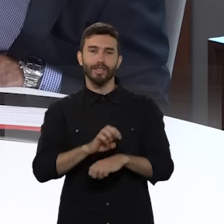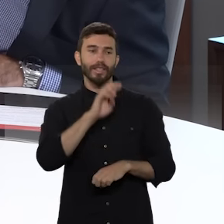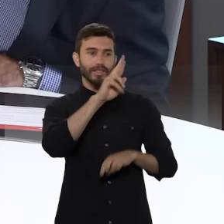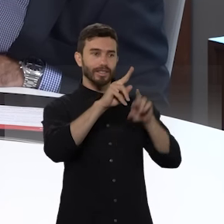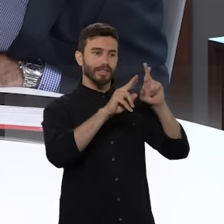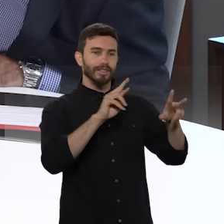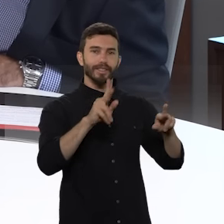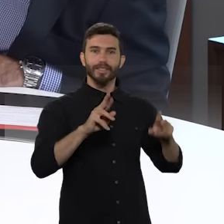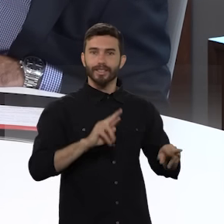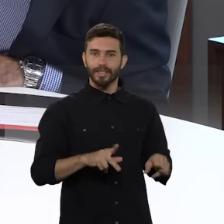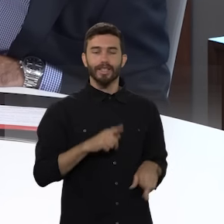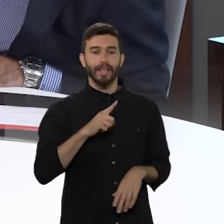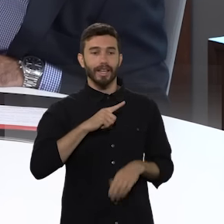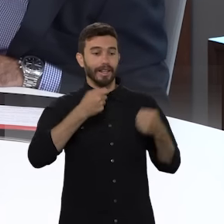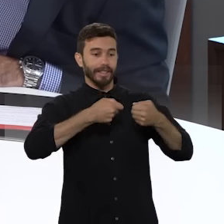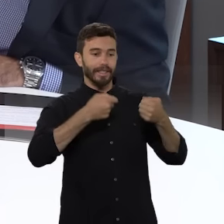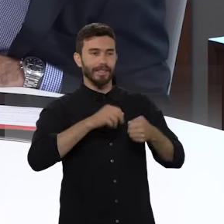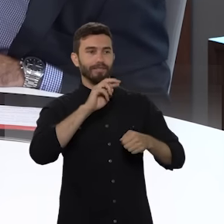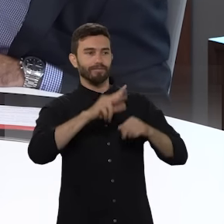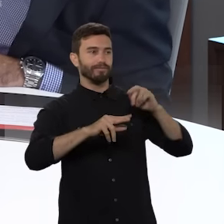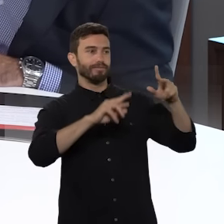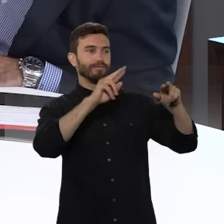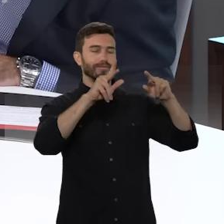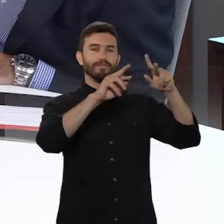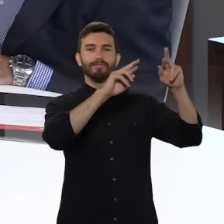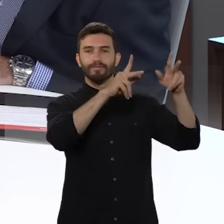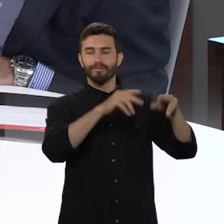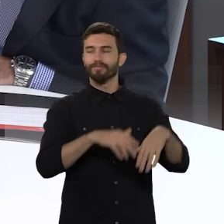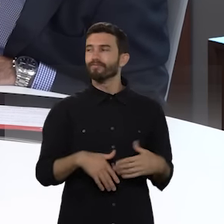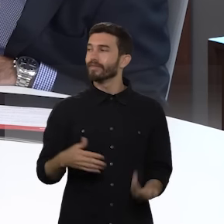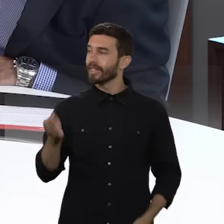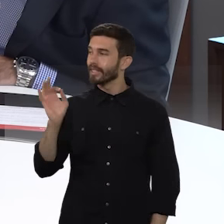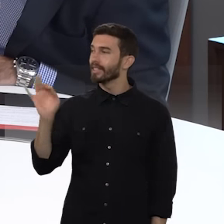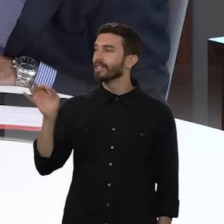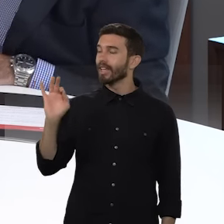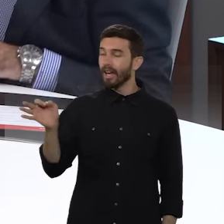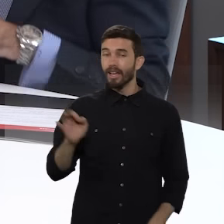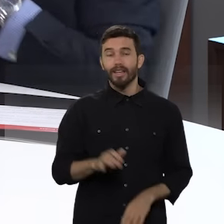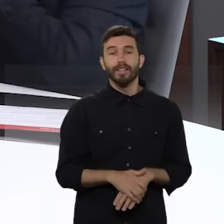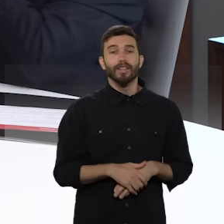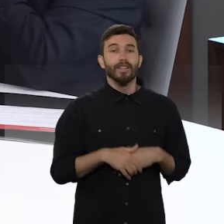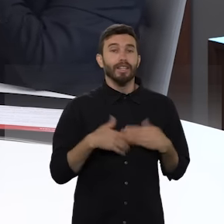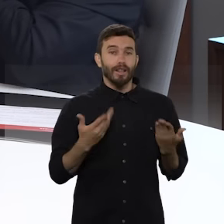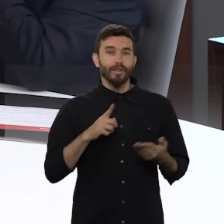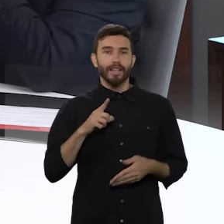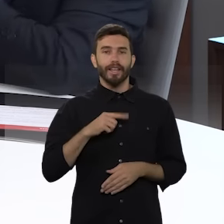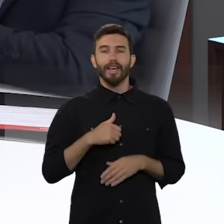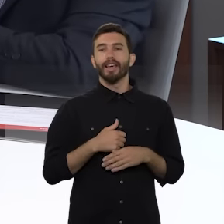um tem as suas necessidades e sua cultura. Exatamente, tem os nossos regionalismos.